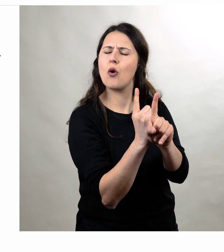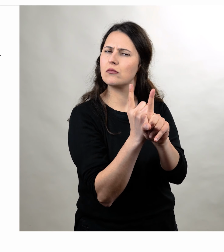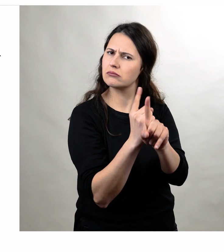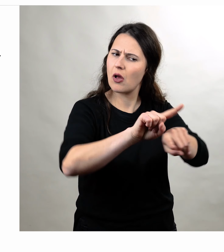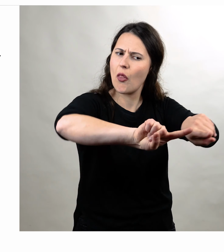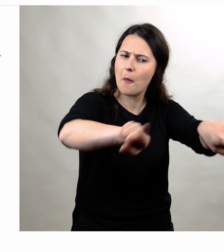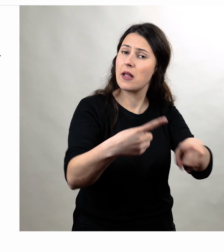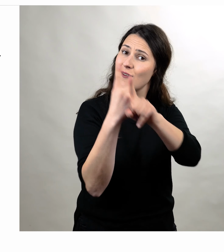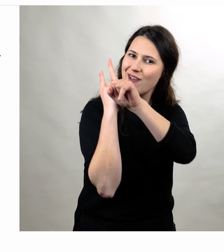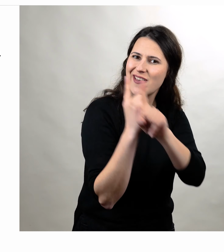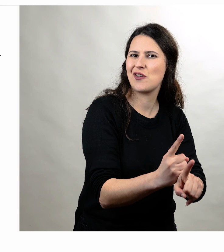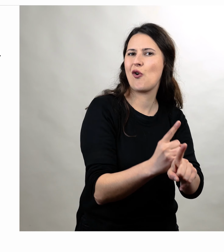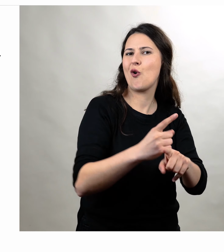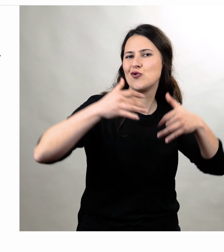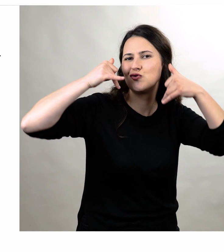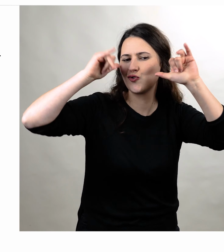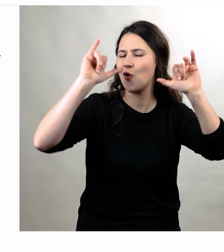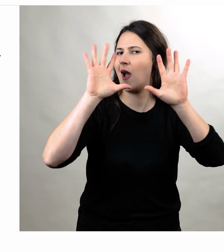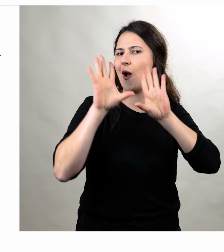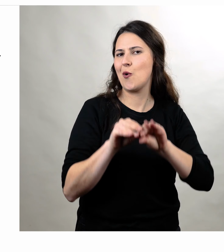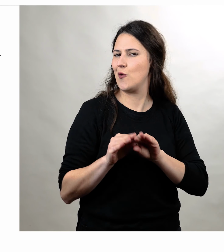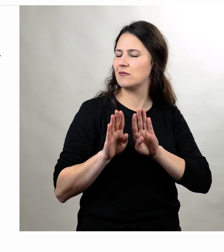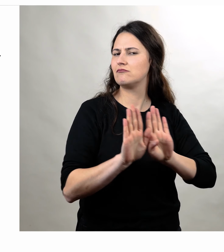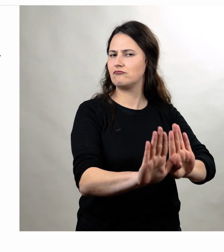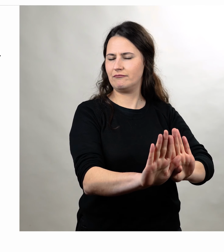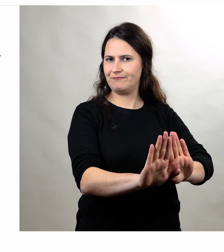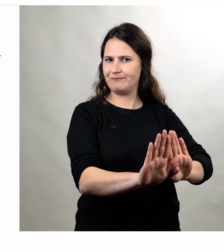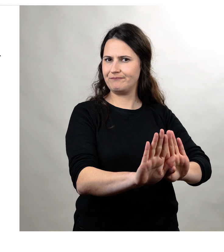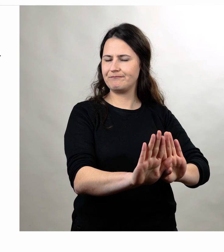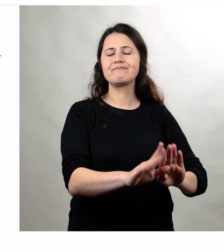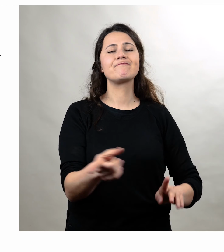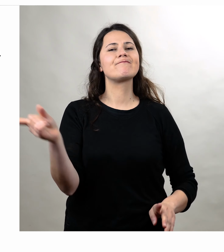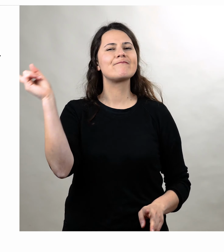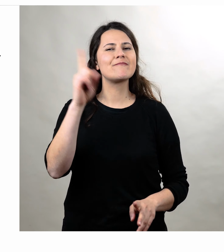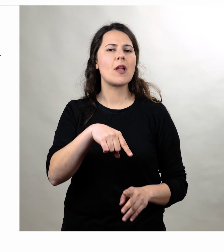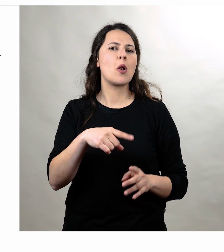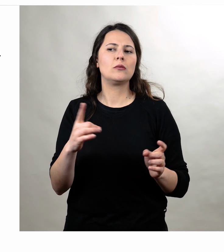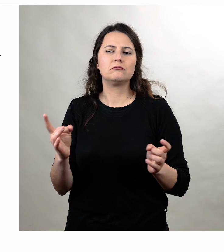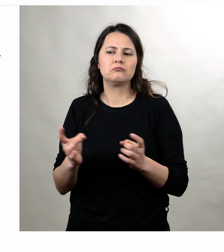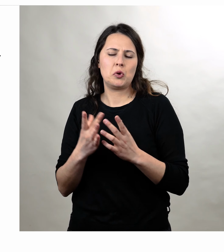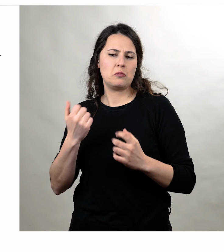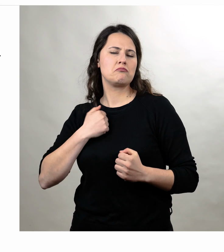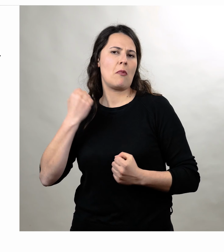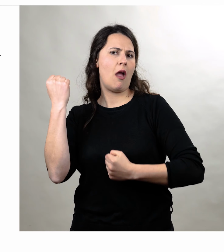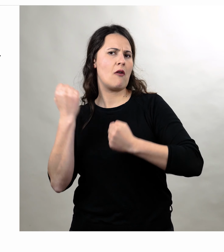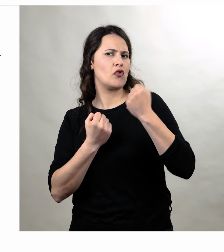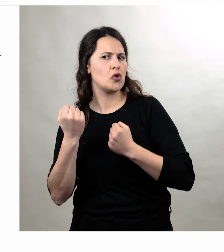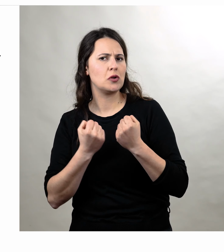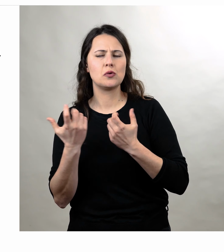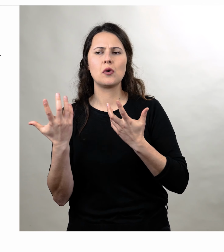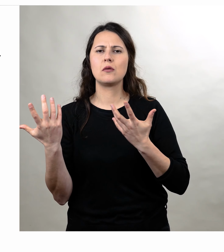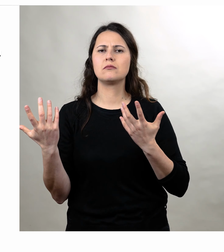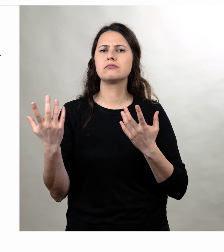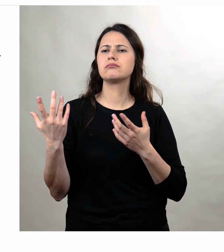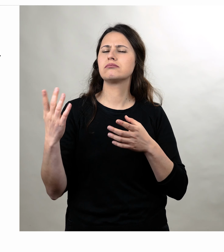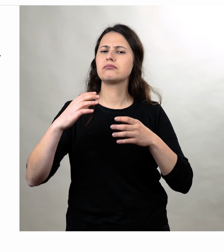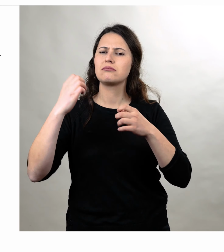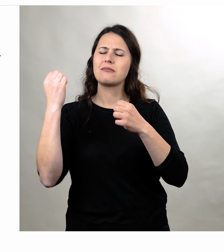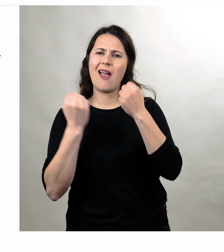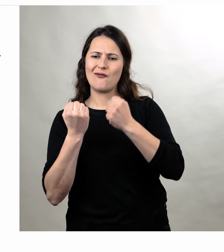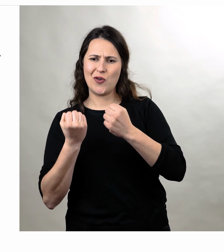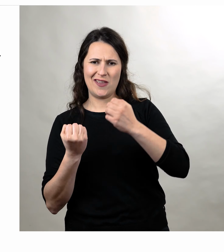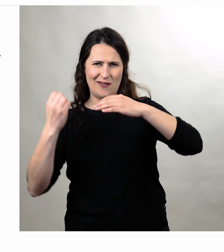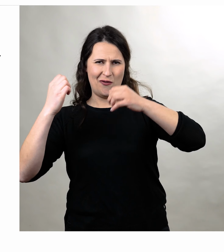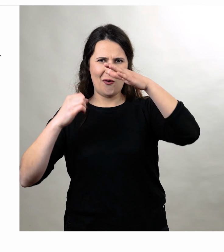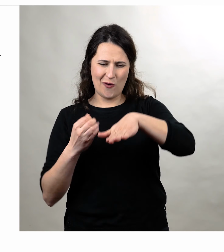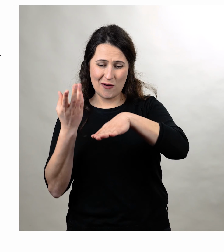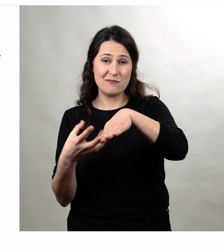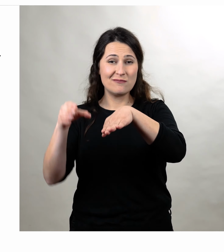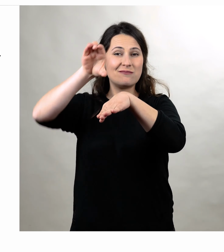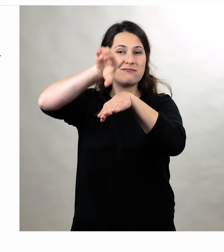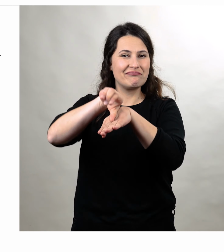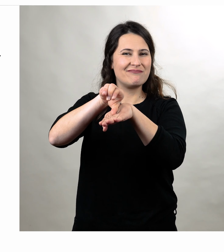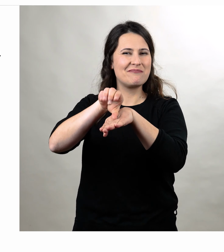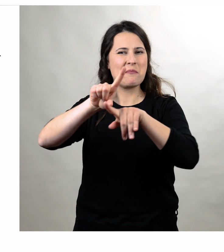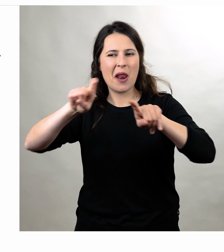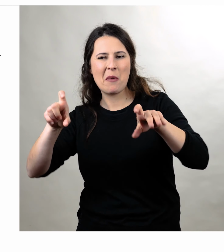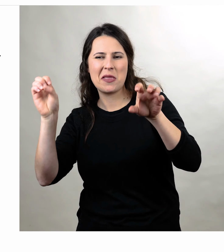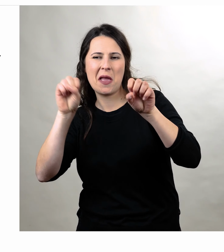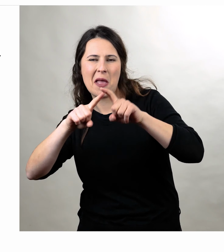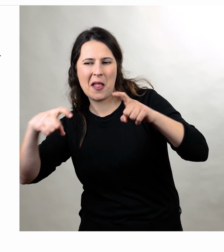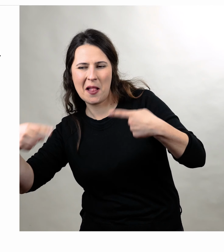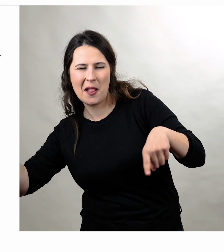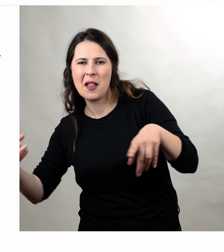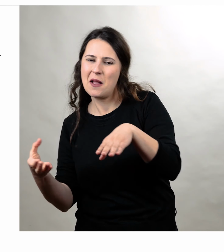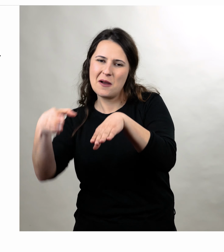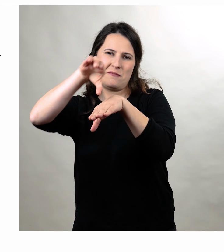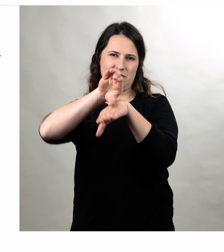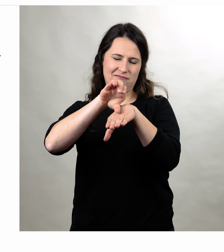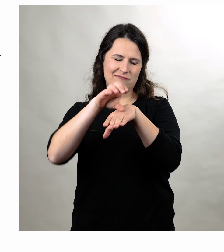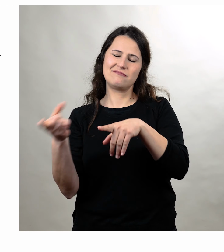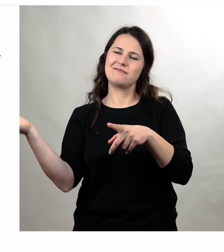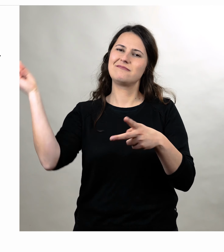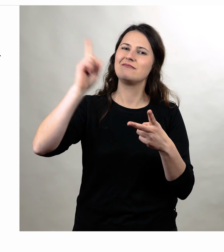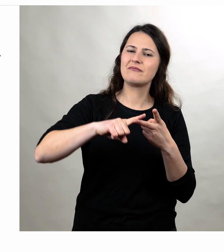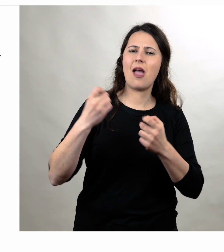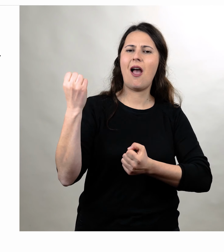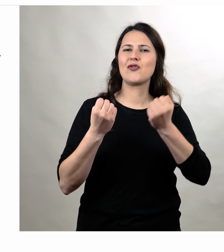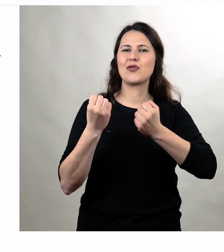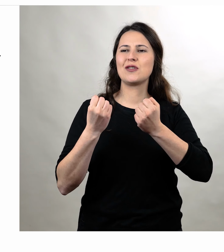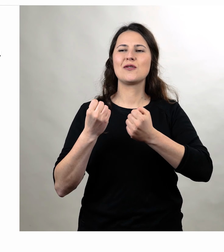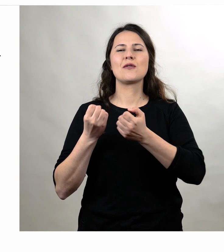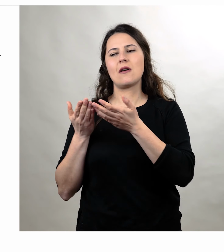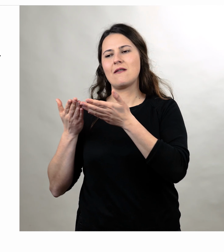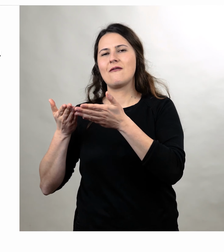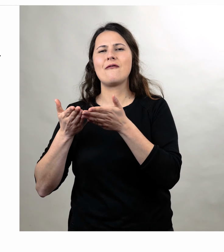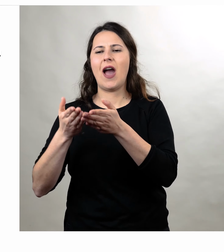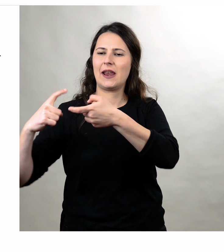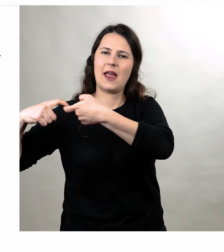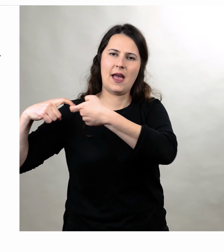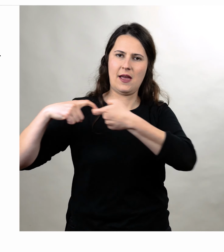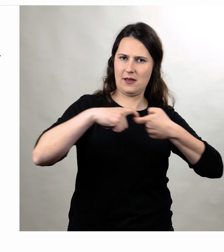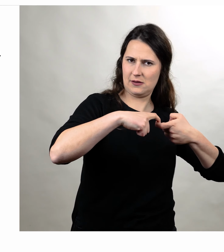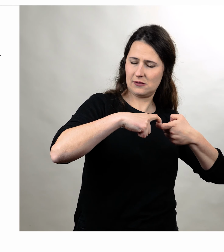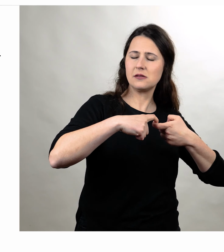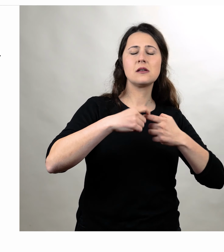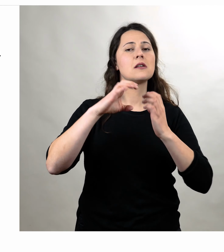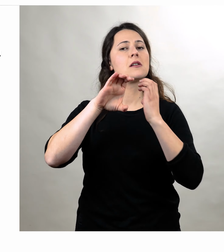Δυνατότητα ταξιδιού με οποιοδήποτε είδος οχήματος: αυτοκίνητο με μπαγκαζιέρα, αυτοκίνητο με ρυμουλκούμενο σκάφος, μικρό λεωφορείο,